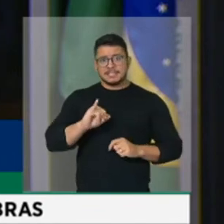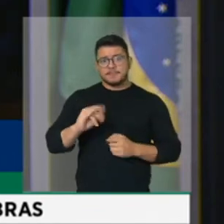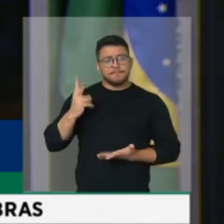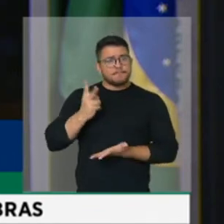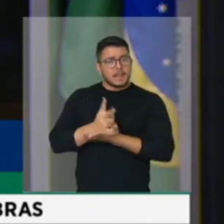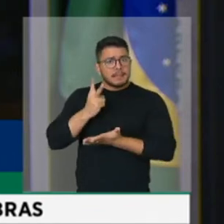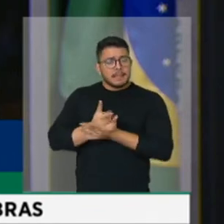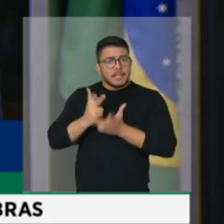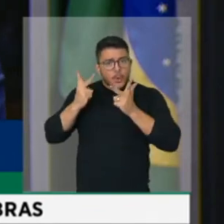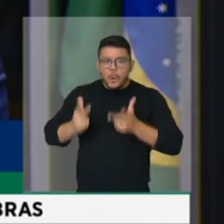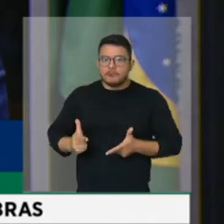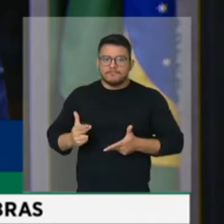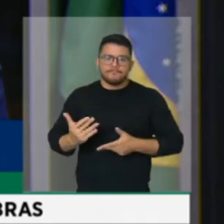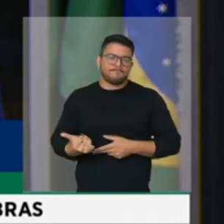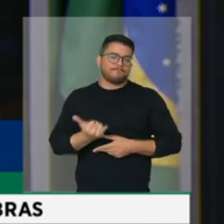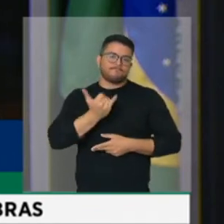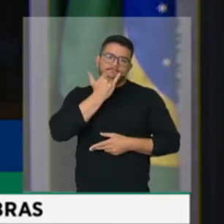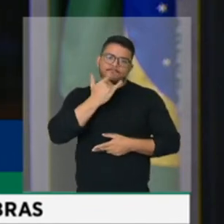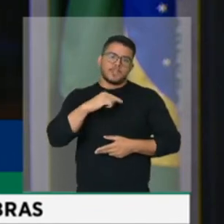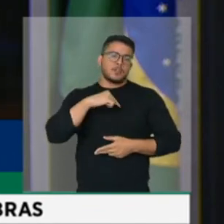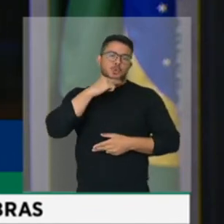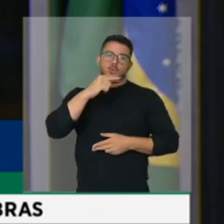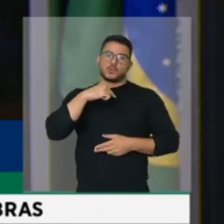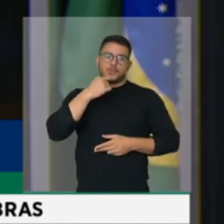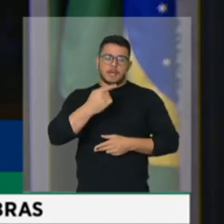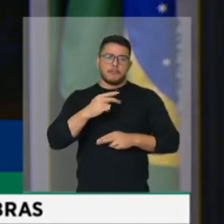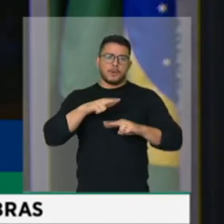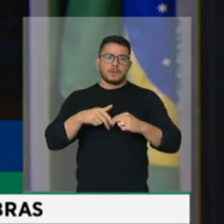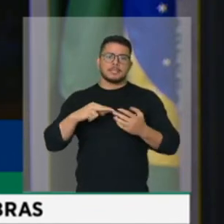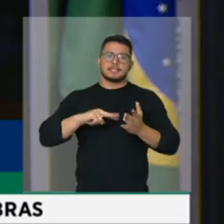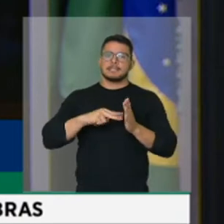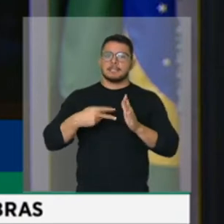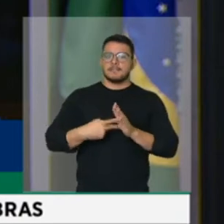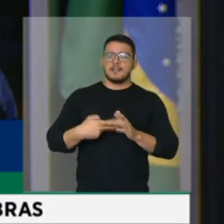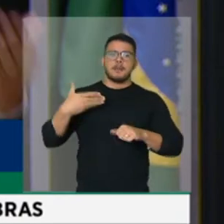ESTAMOS NO CAMINHO CORRETO. OBJETIVAMENTE NÓS NÃO ESTAMOS. ATÉ TOPO DISCUTIR QUE A CAPITALIZAÇÃO NÃO É